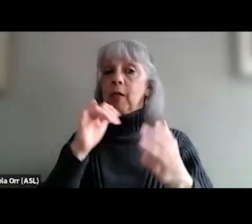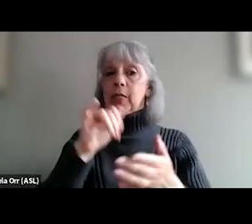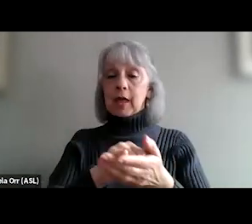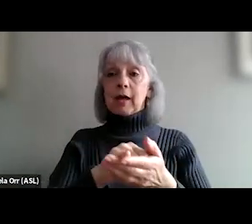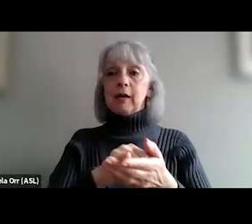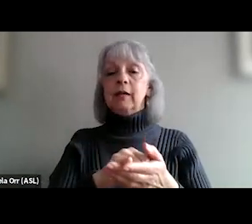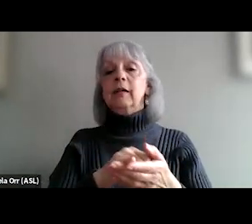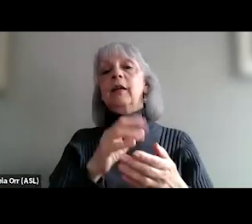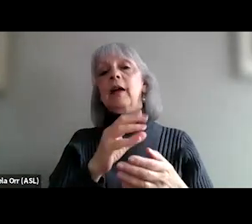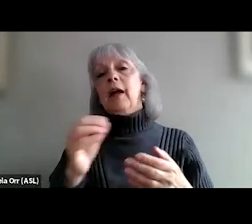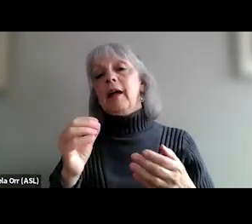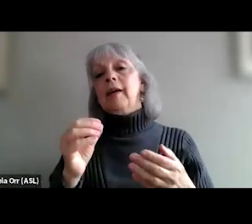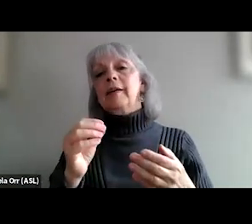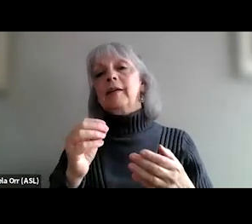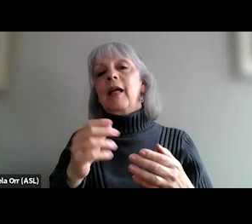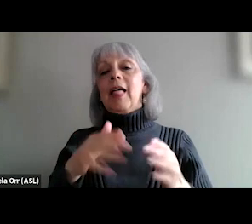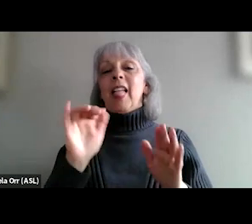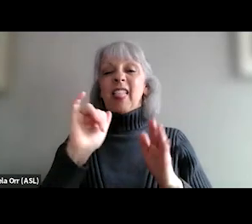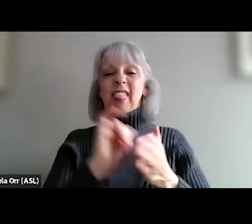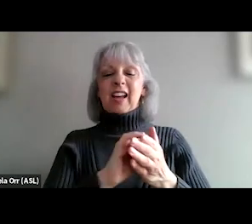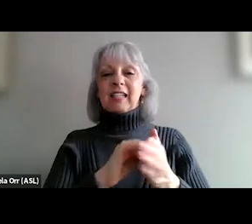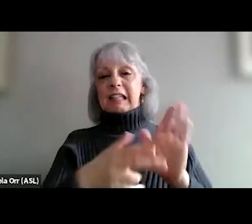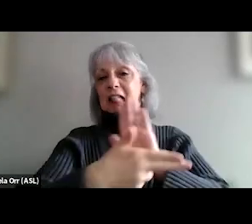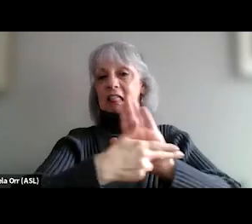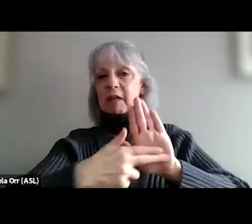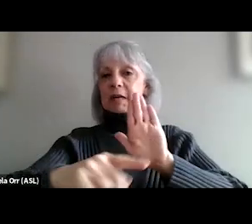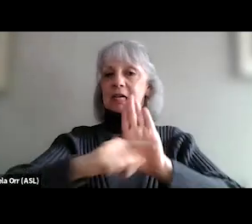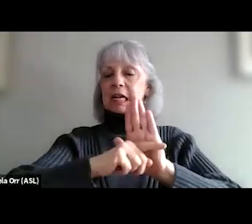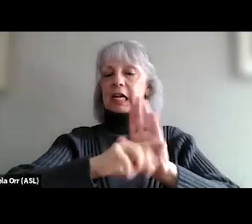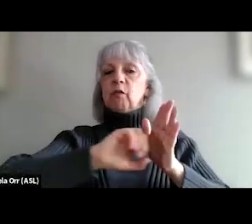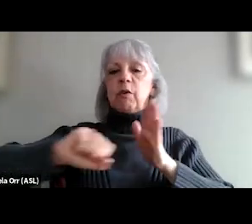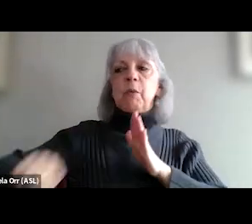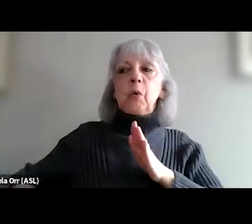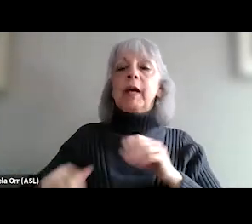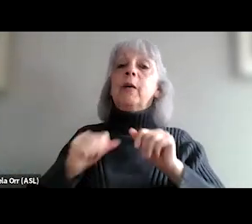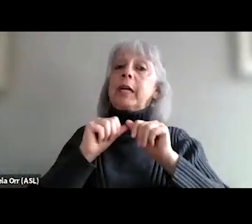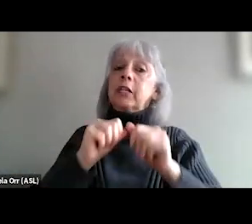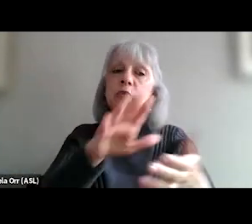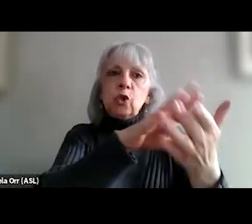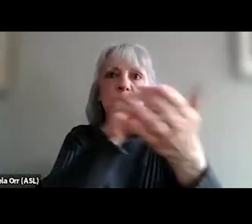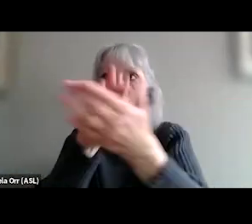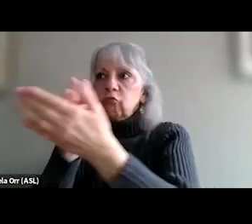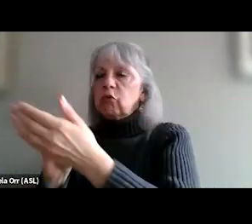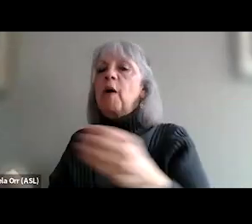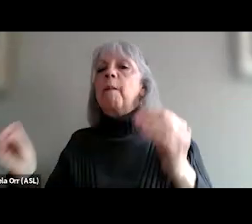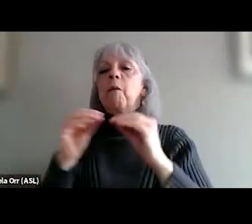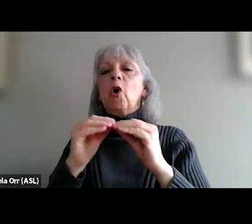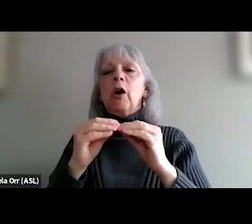se ha eliminado algo de ese estigma y podemos aprender más, sabemos que eso es algo crucial.